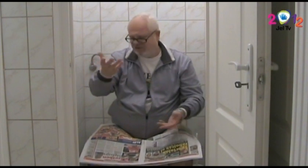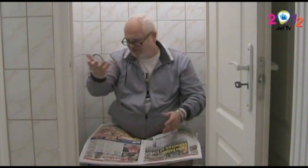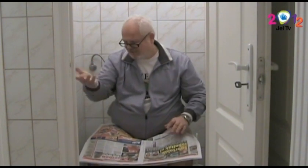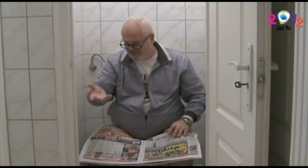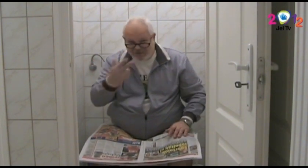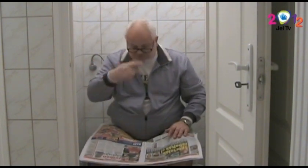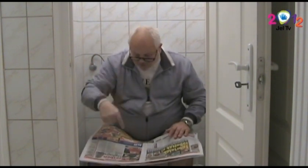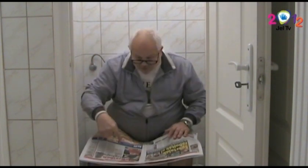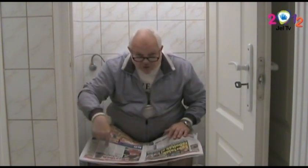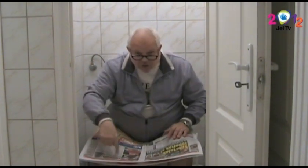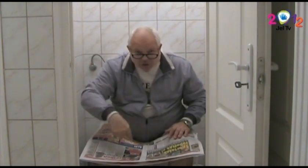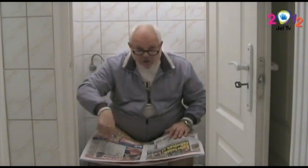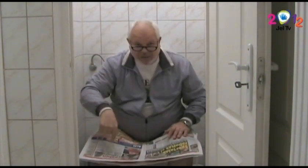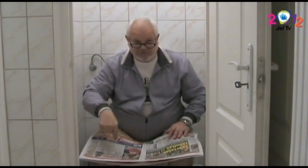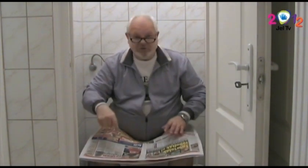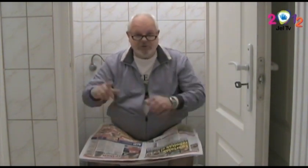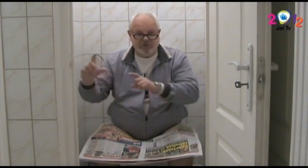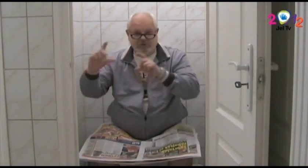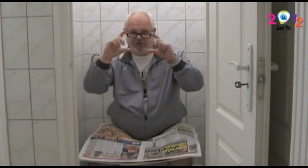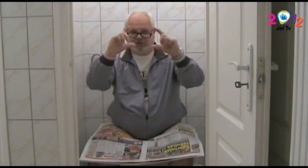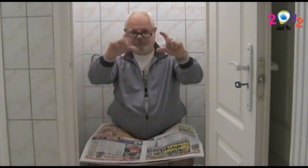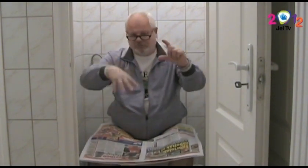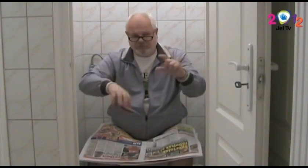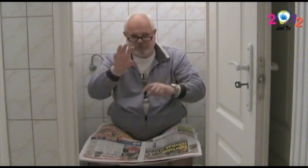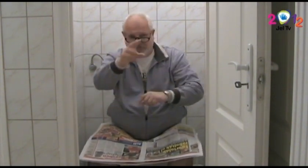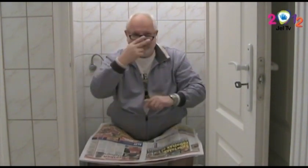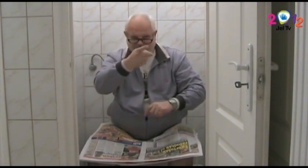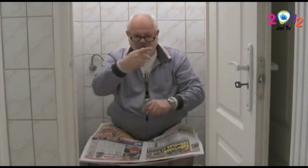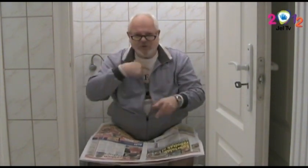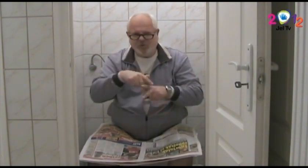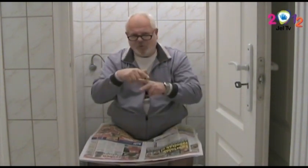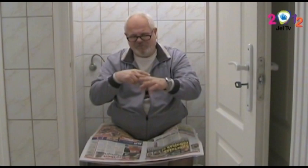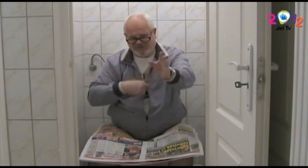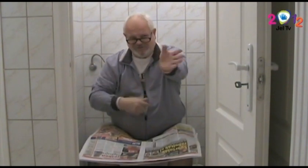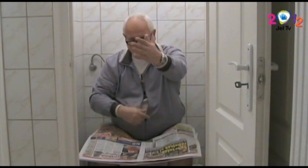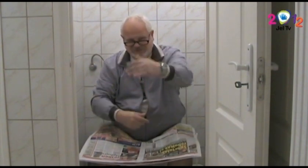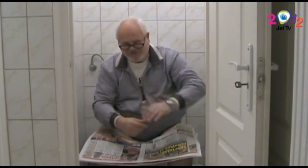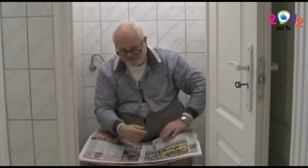Megmutatjuk a cikket. Nekem dolgom van, menj.